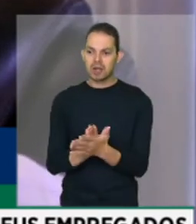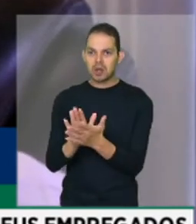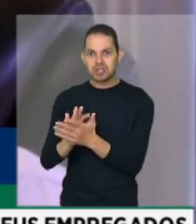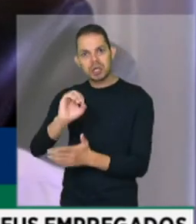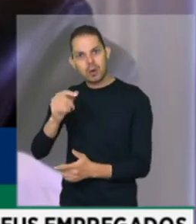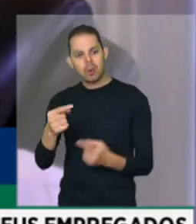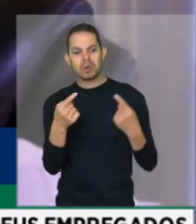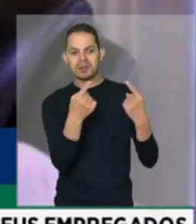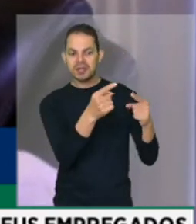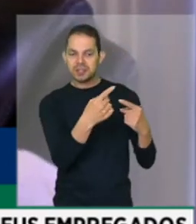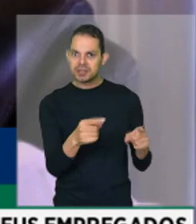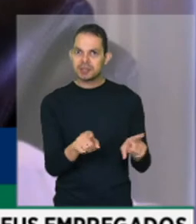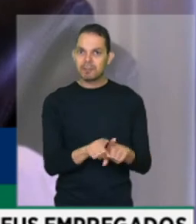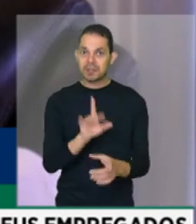PAGA IMPRENSA PARA ELOGIAR, IMPRENSA SÉRIA ELOGIA QUANDO